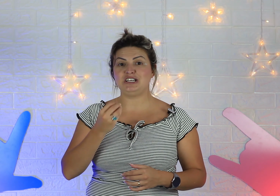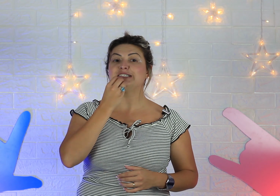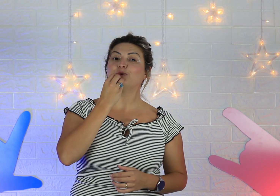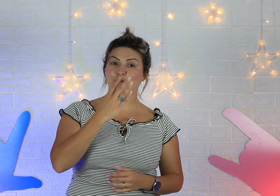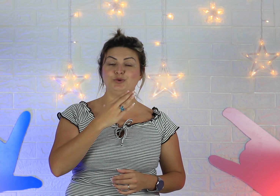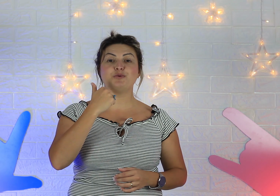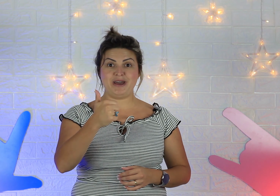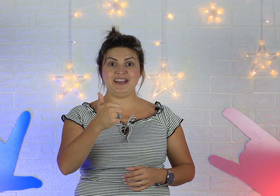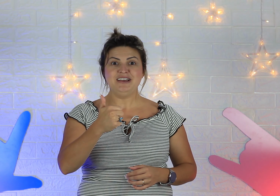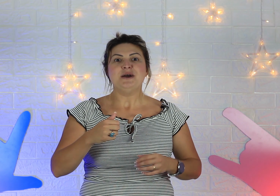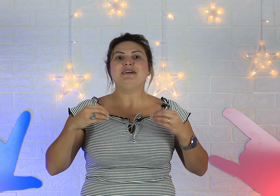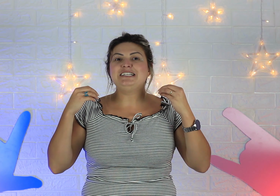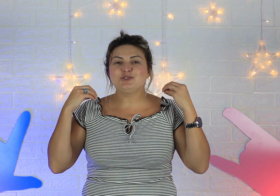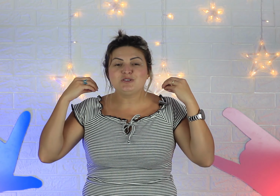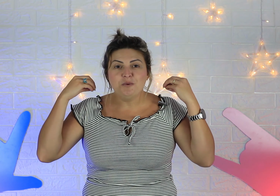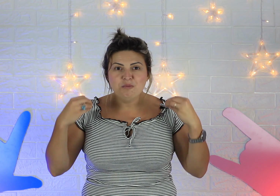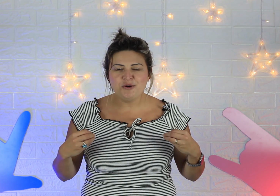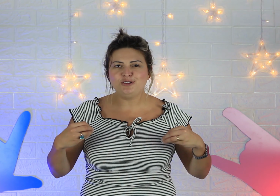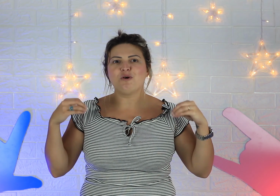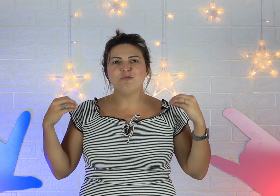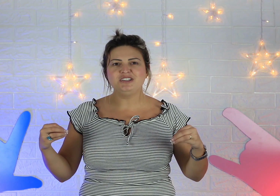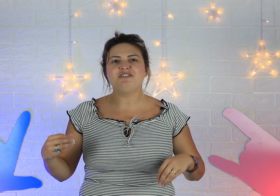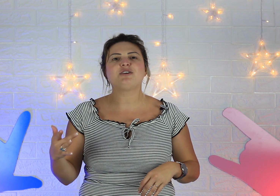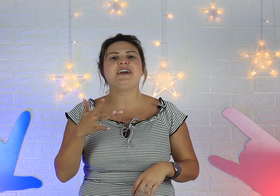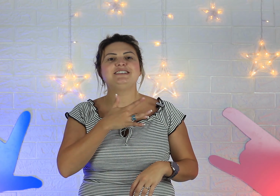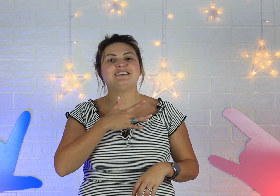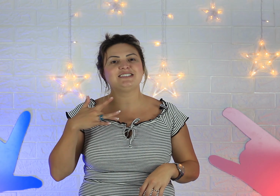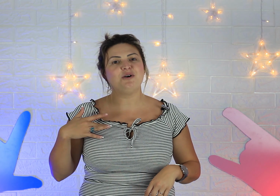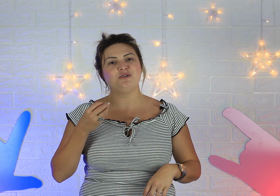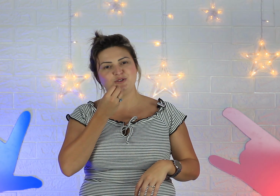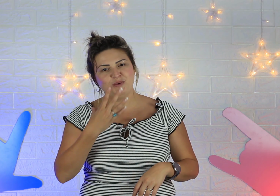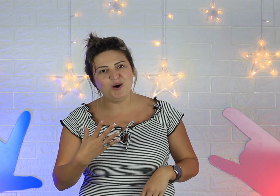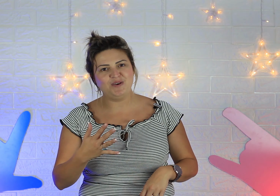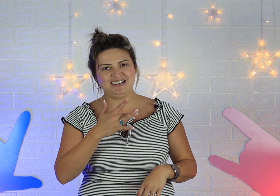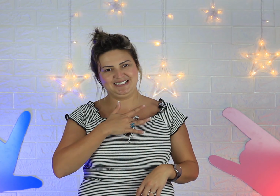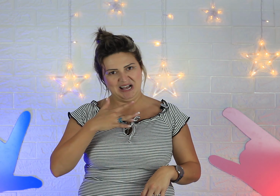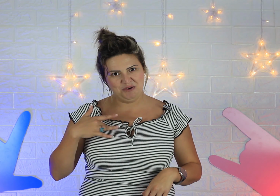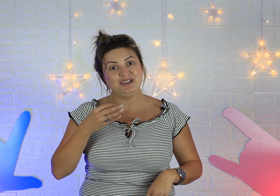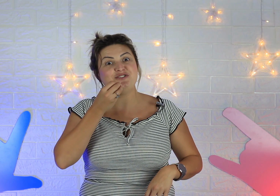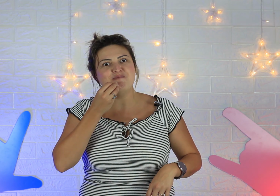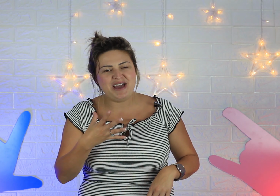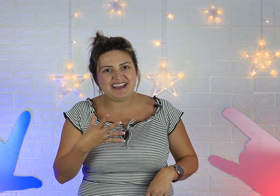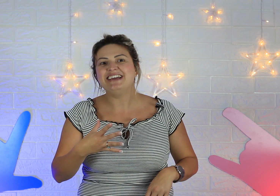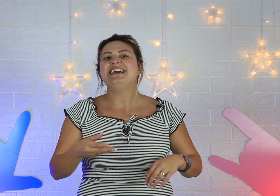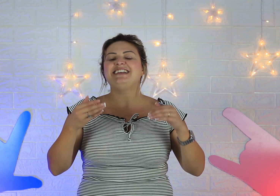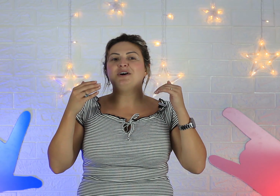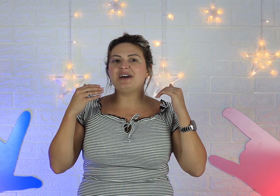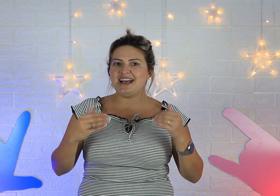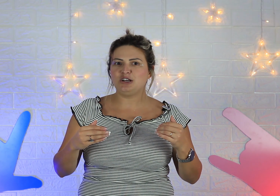também utilizam o tudo bem mas eles usam muito com muita frequência a saúde Boa Saúde bem Então